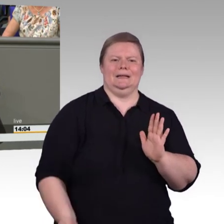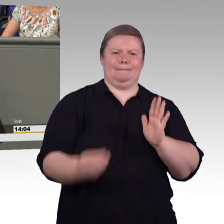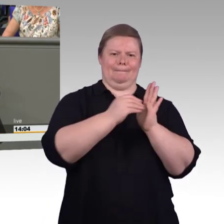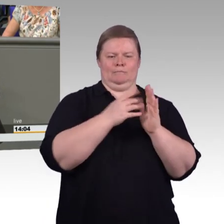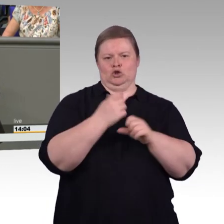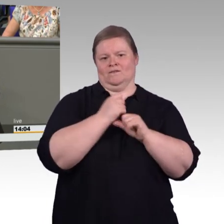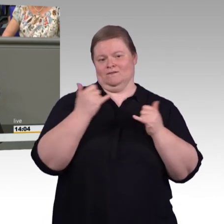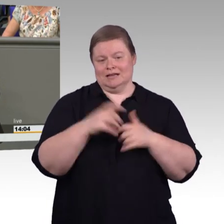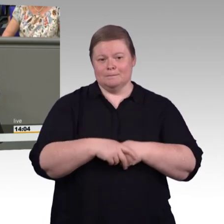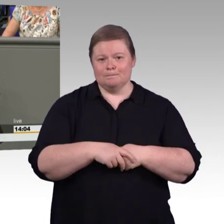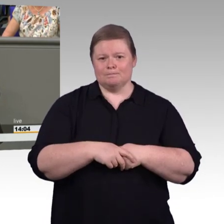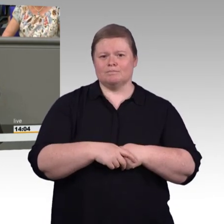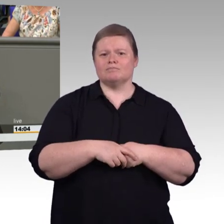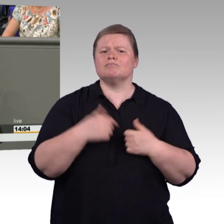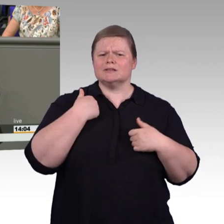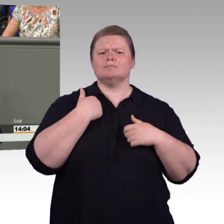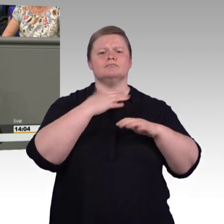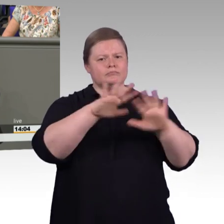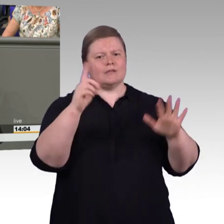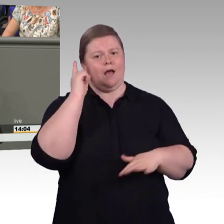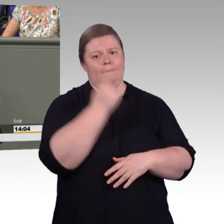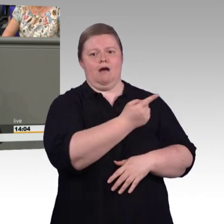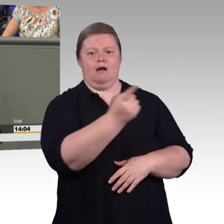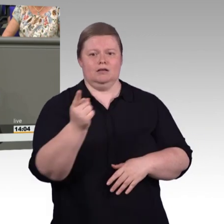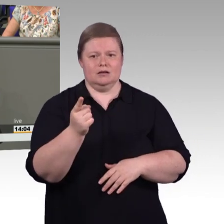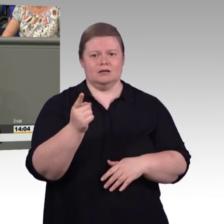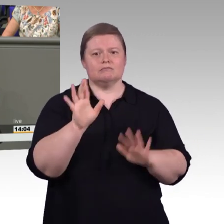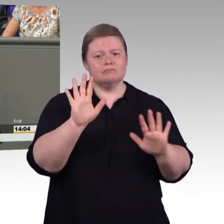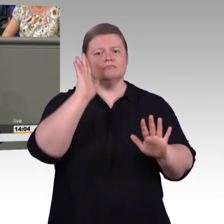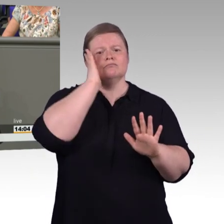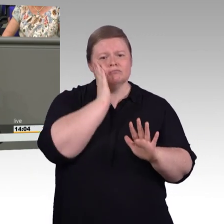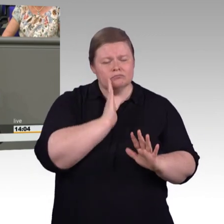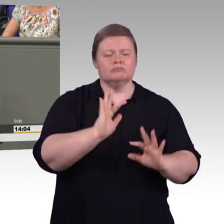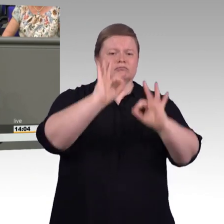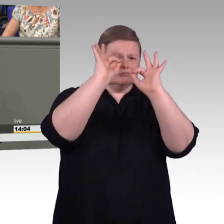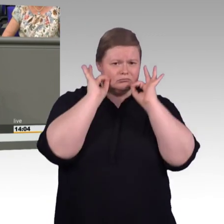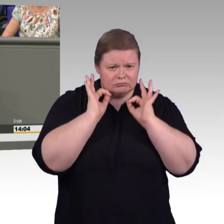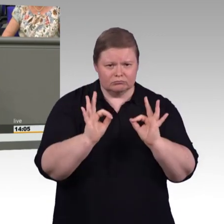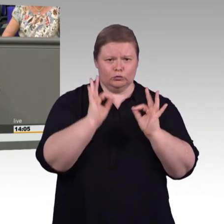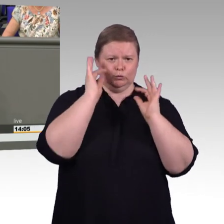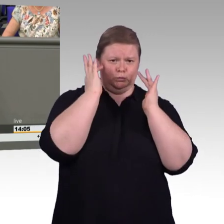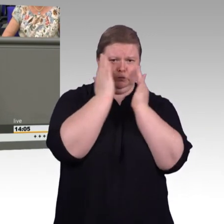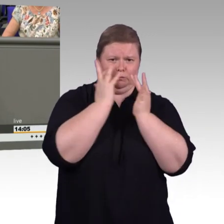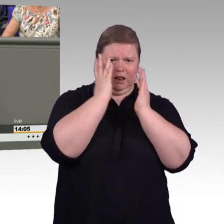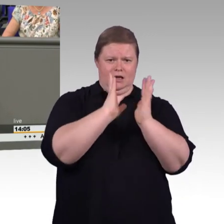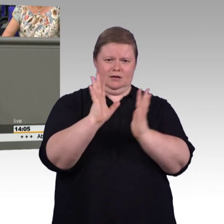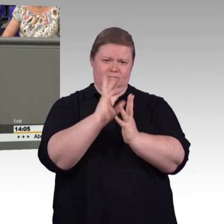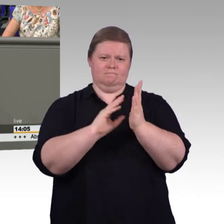indem Sie das, was sich bewährt hat, was übrigens auch Kinder seit 70 Jahren schützt, nämlich das Modell von Elternrechten, Kinderrechten,